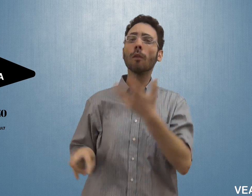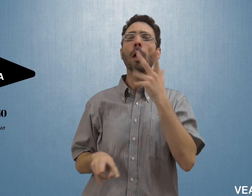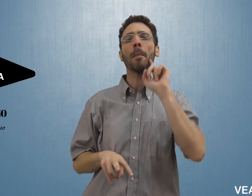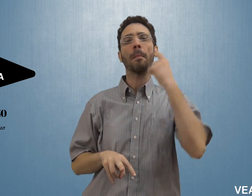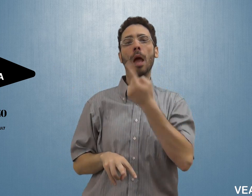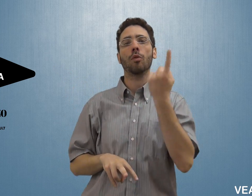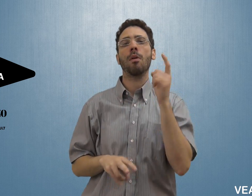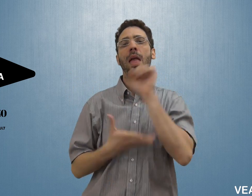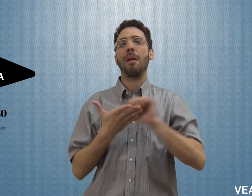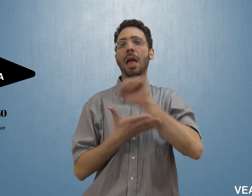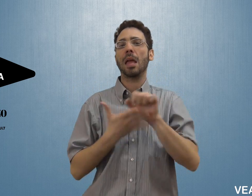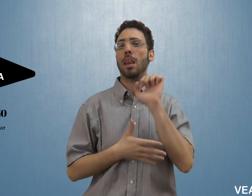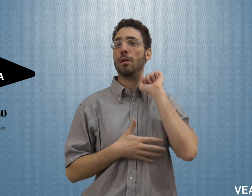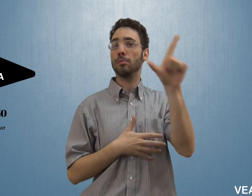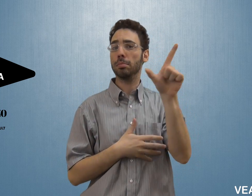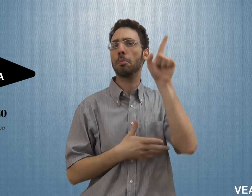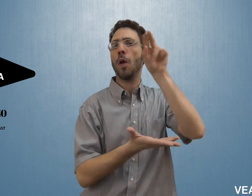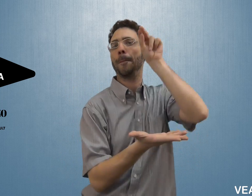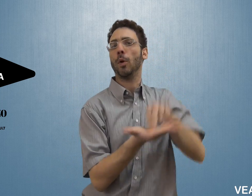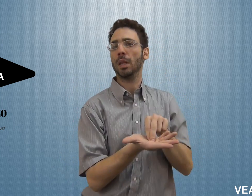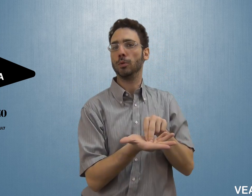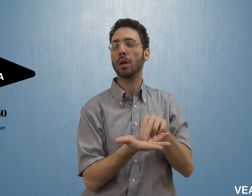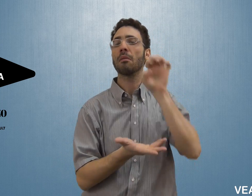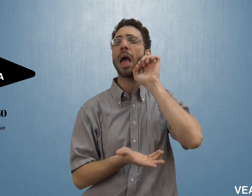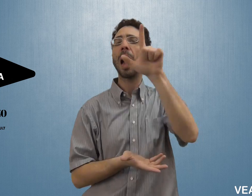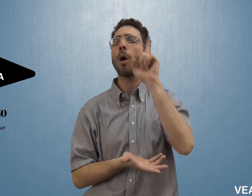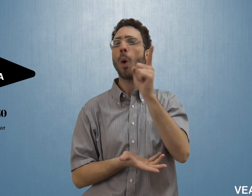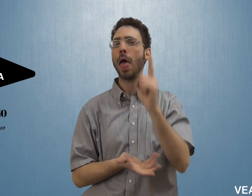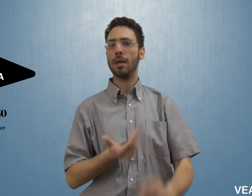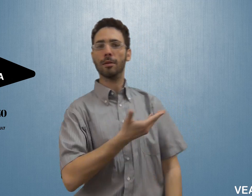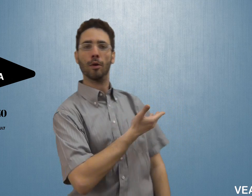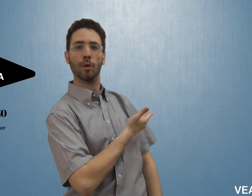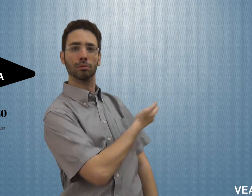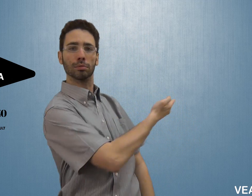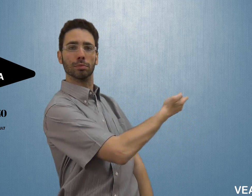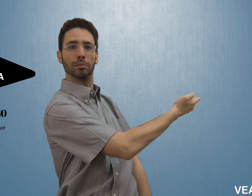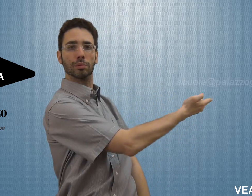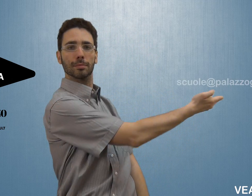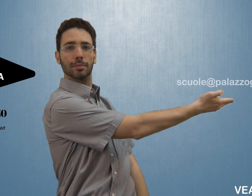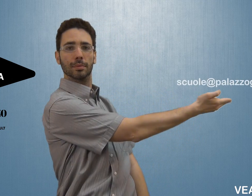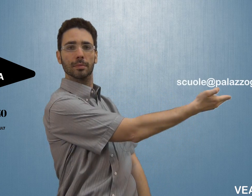da prenotare scrivendo a scuole@palazzograssi.it.